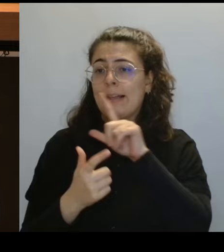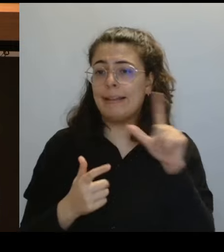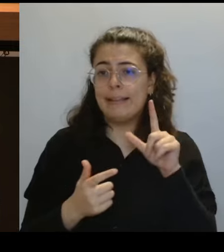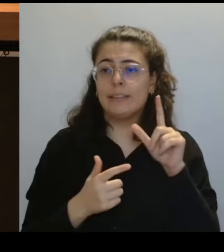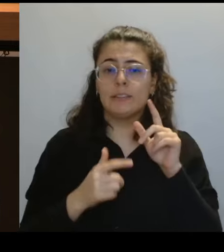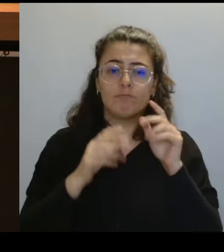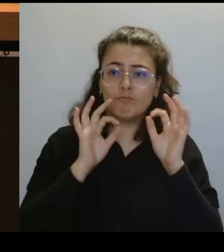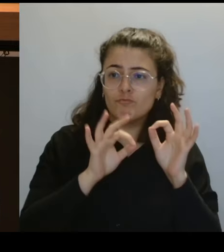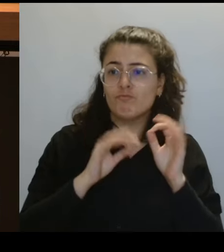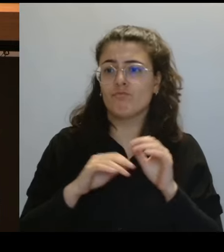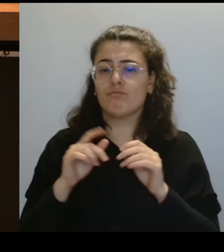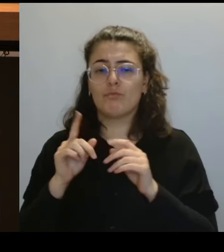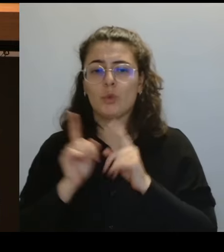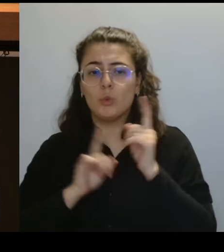Aber ganz so einfach ist es natürlich nicht.